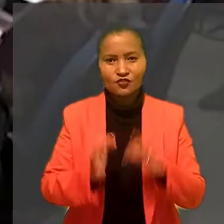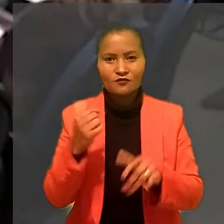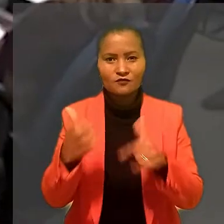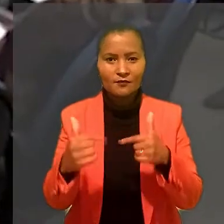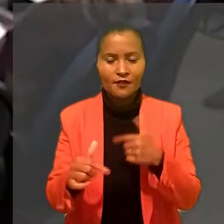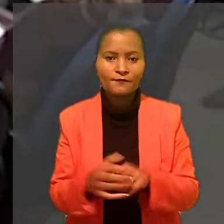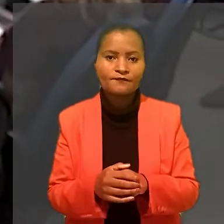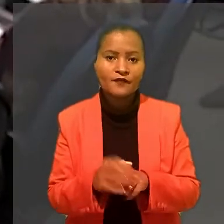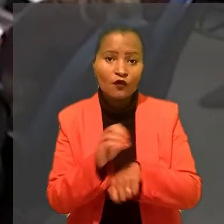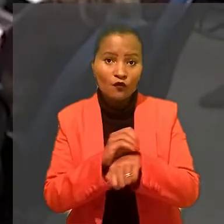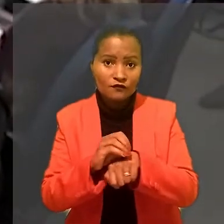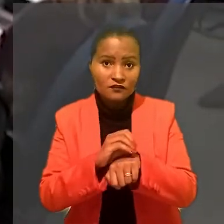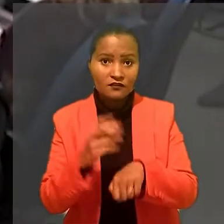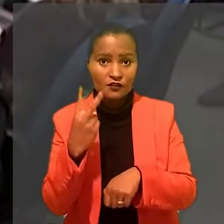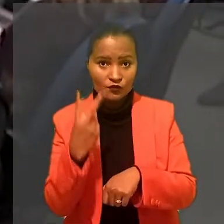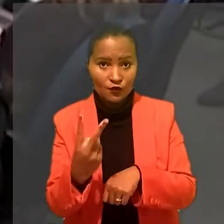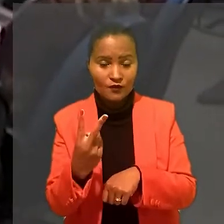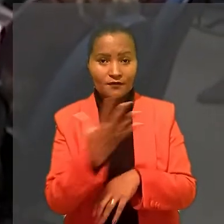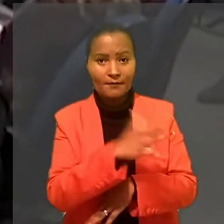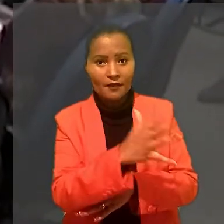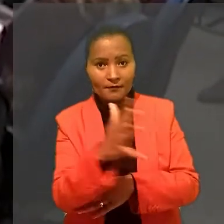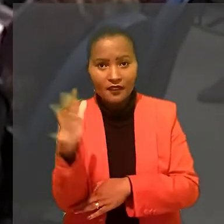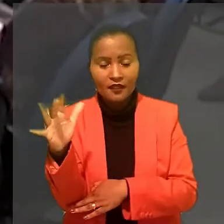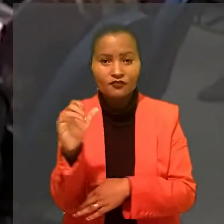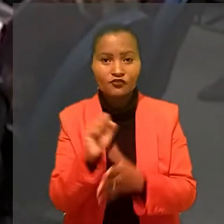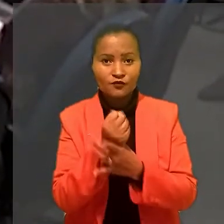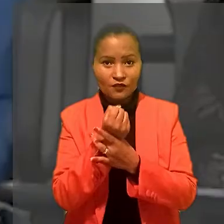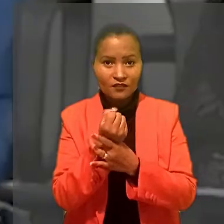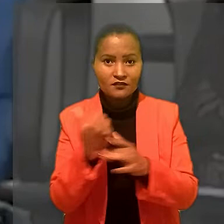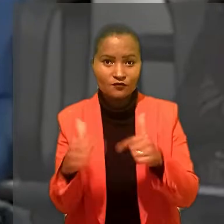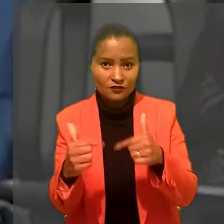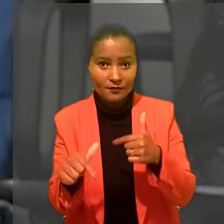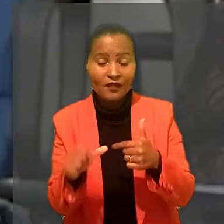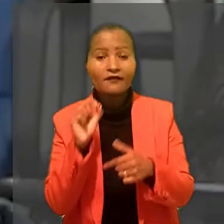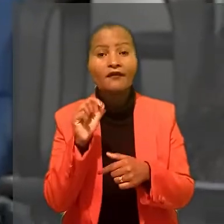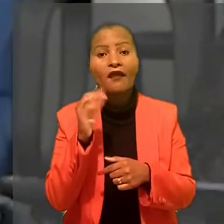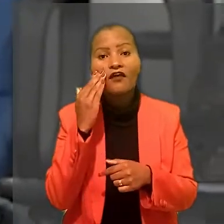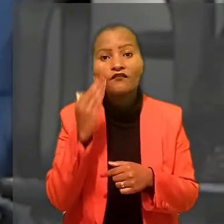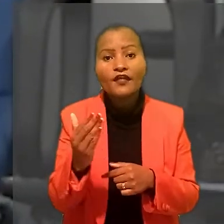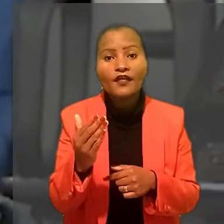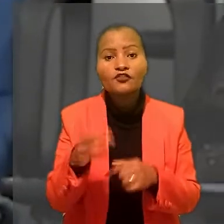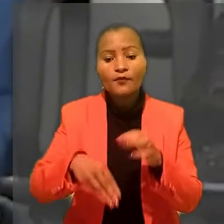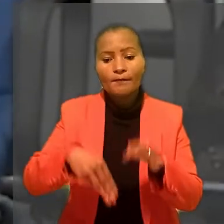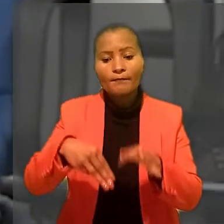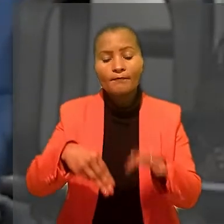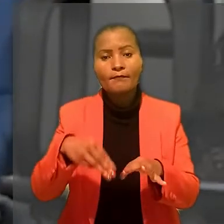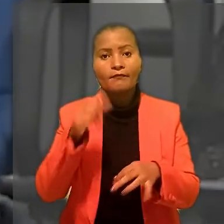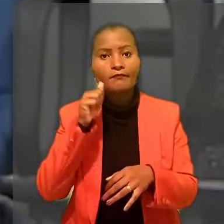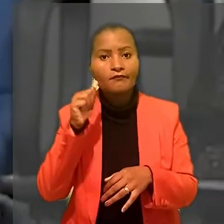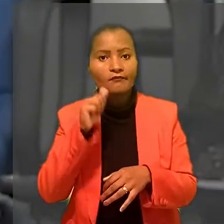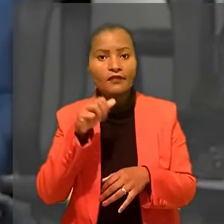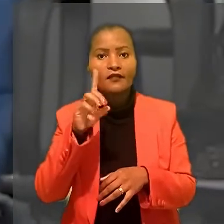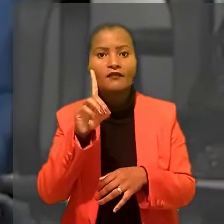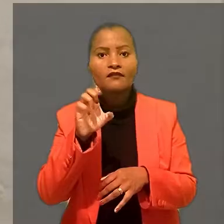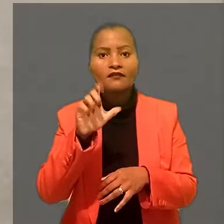Na oficina dois "Meio Ambiente e Segurança do Trabalho" quem esteve à frente foi a ministra Delaíde Miranda Arantes,